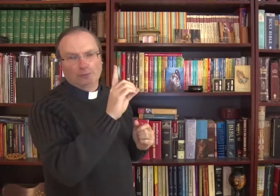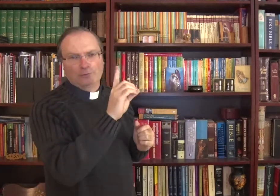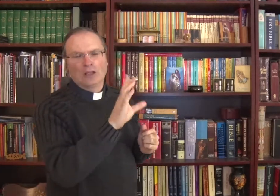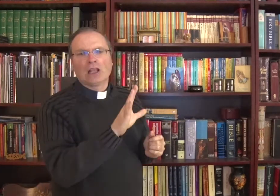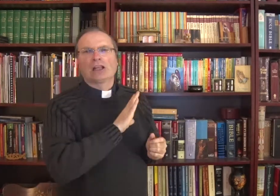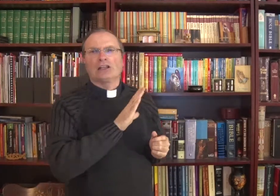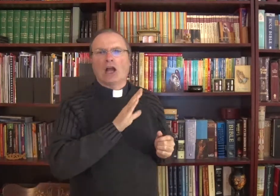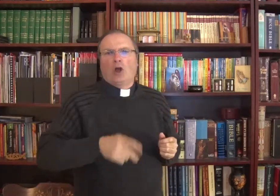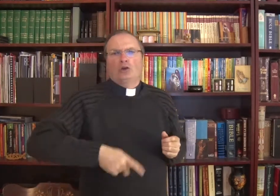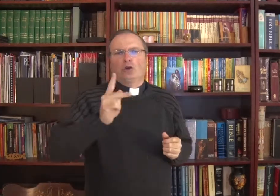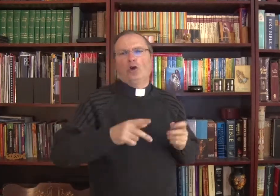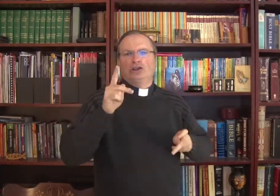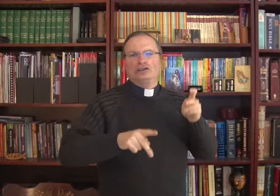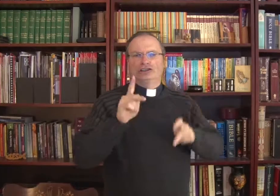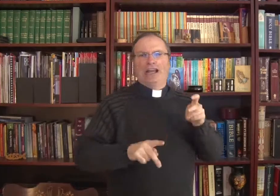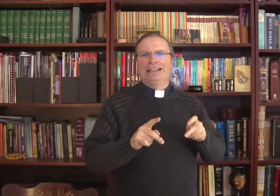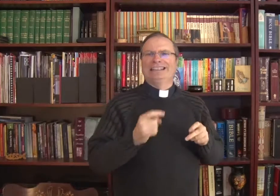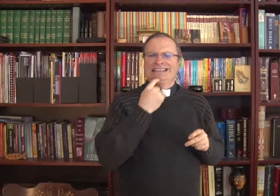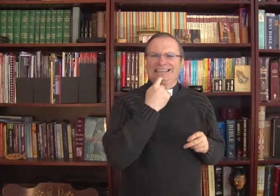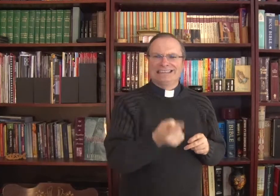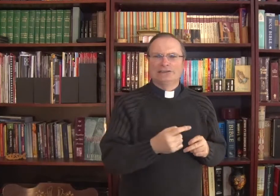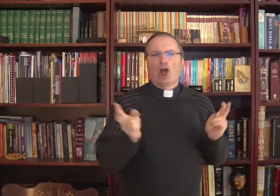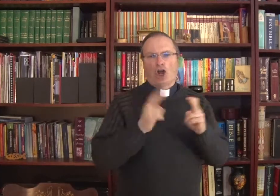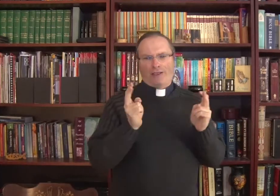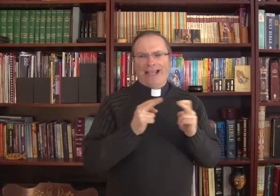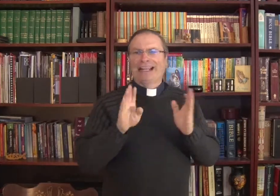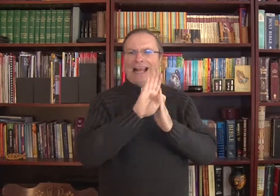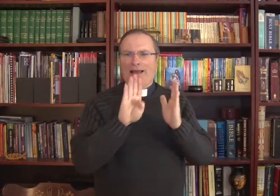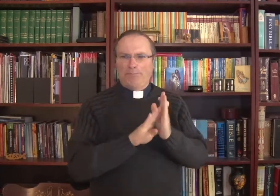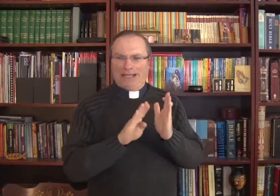Il y a trop de gens qui disent connaître la Bible,